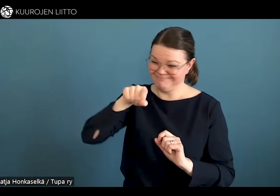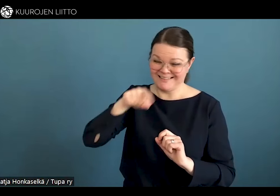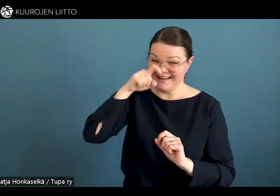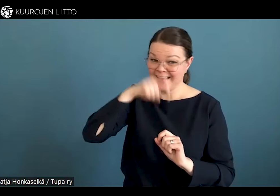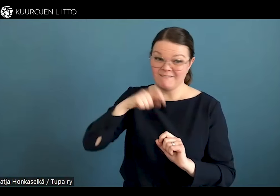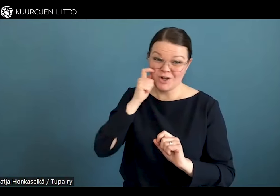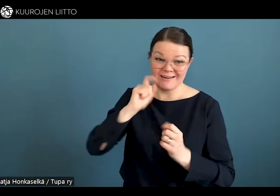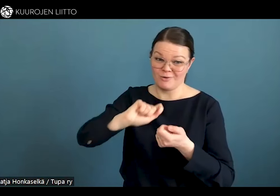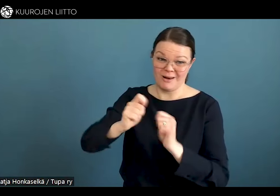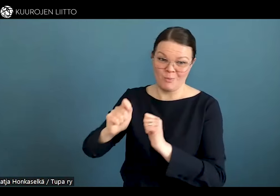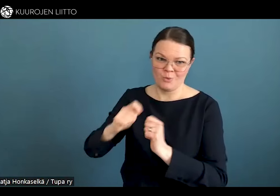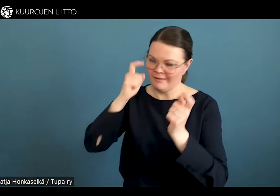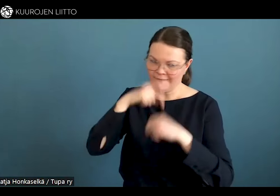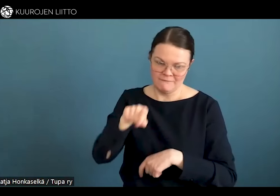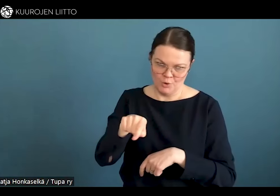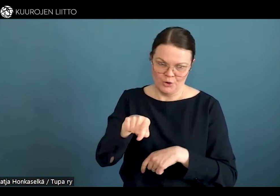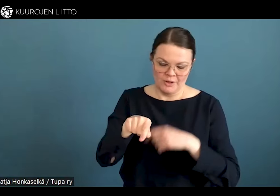ei voi tehdä muutoksia kännykällä.